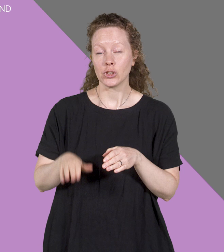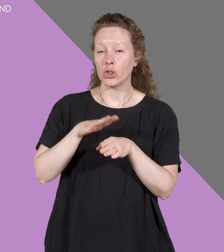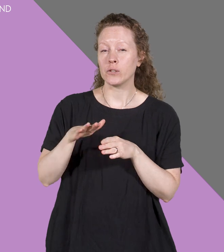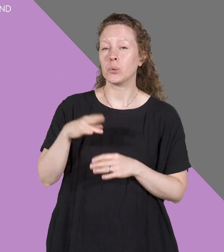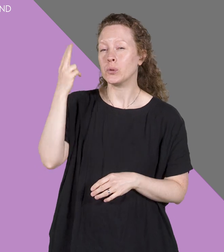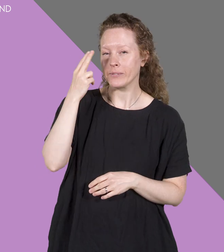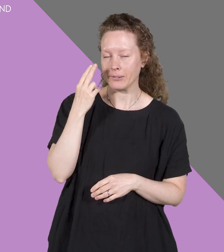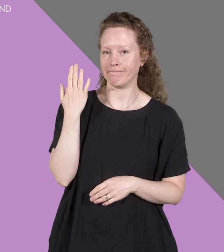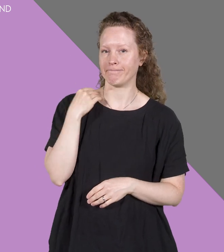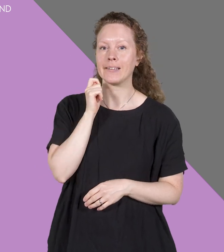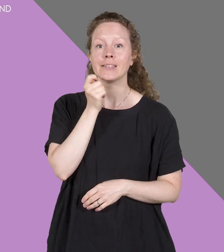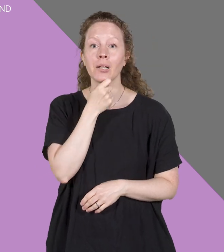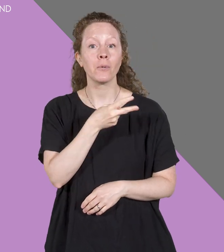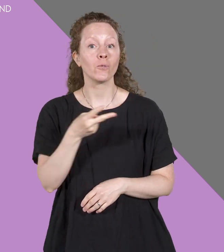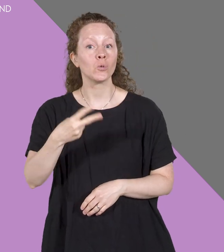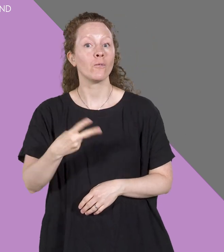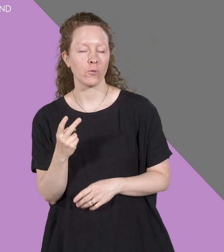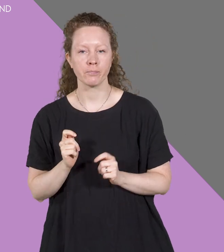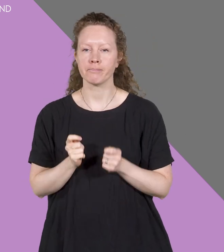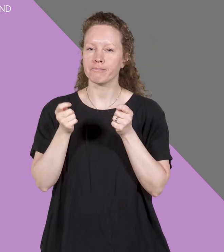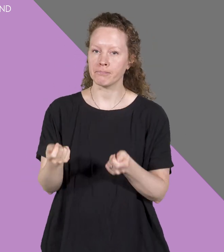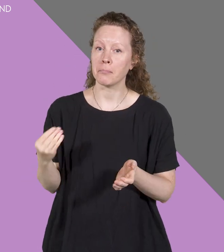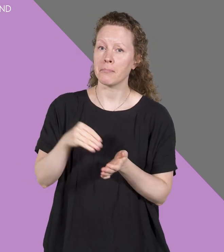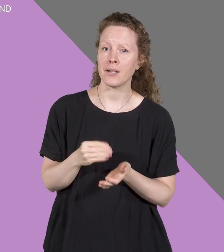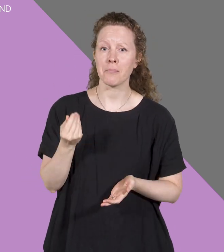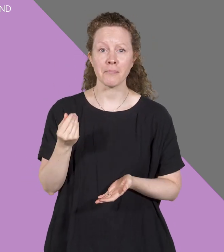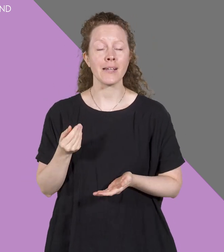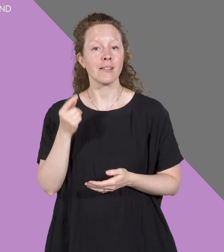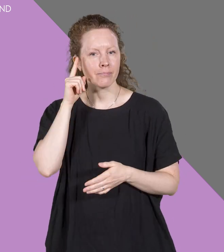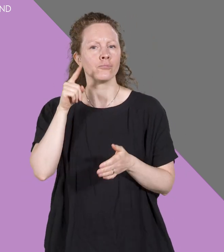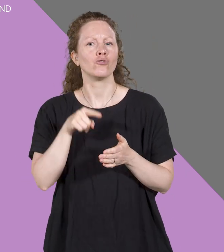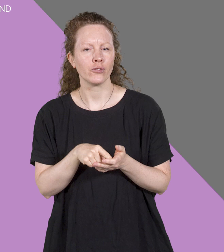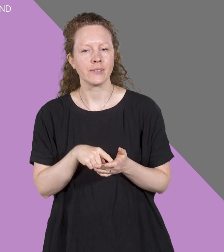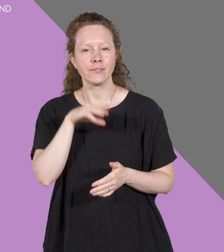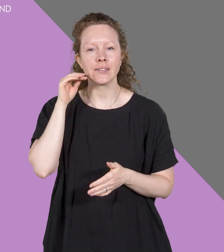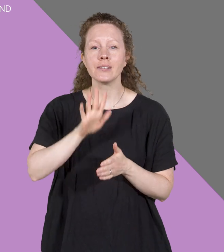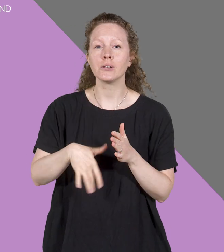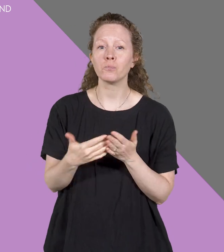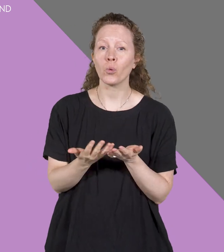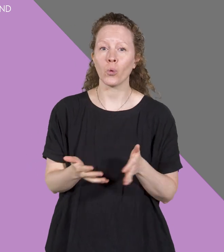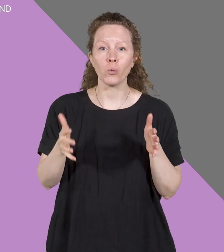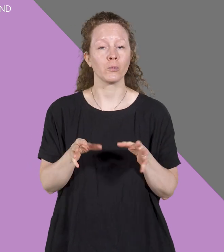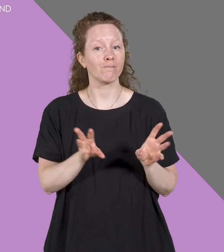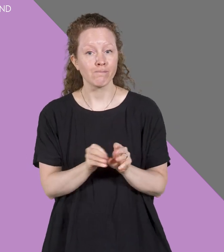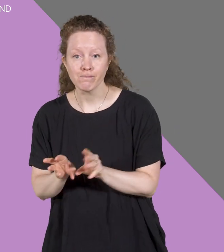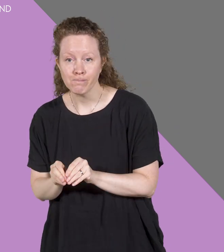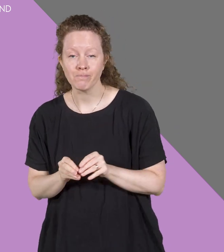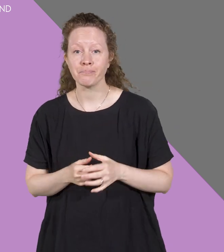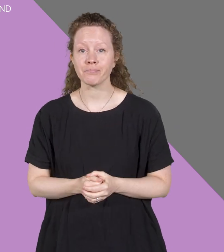Jyväskylä universitet ansökte om mera medel för att sammanställa - det finlandssvenska teckenspråkets korpus i december 2022.